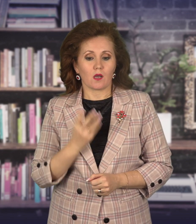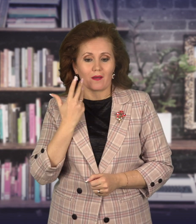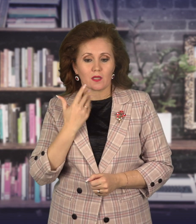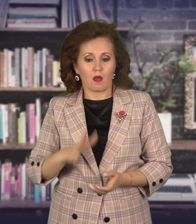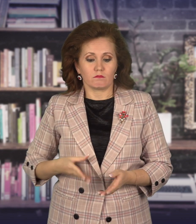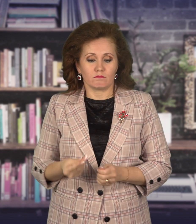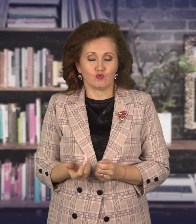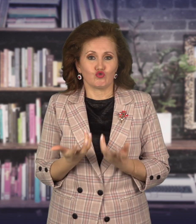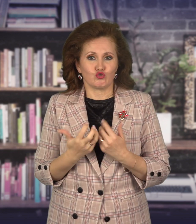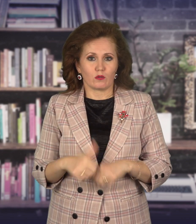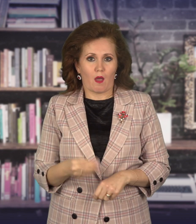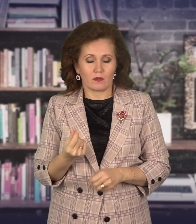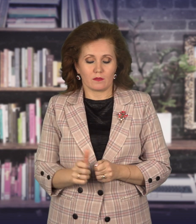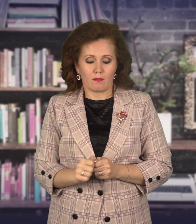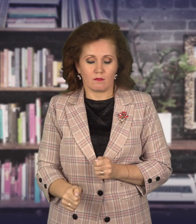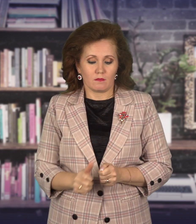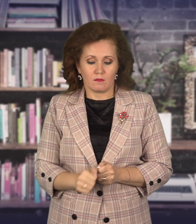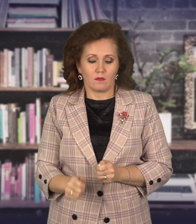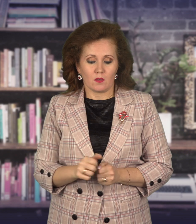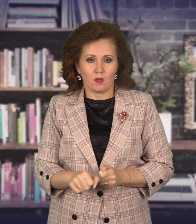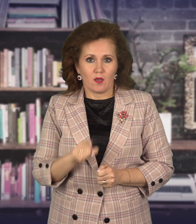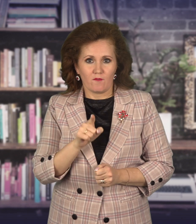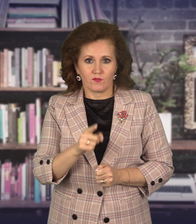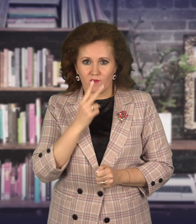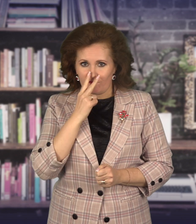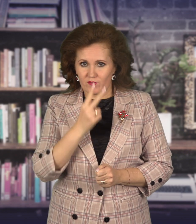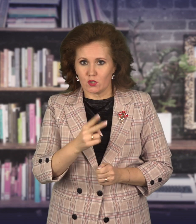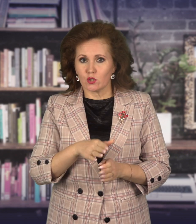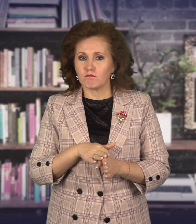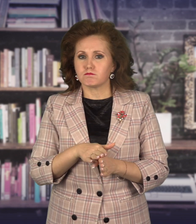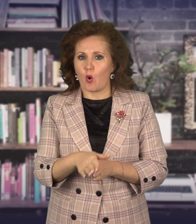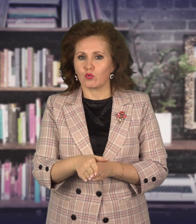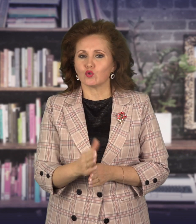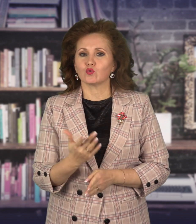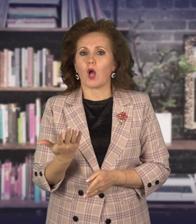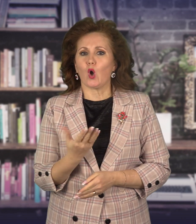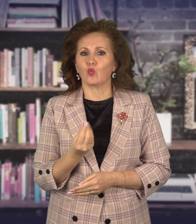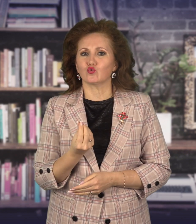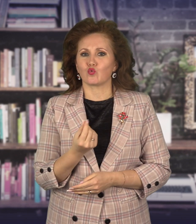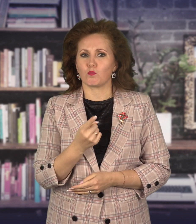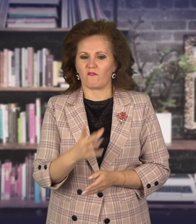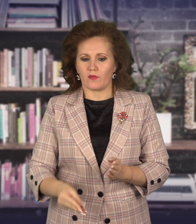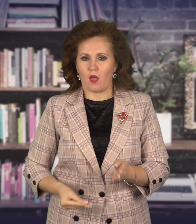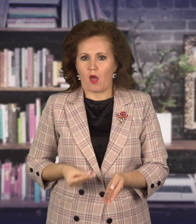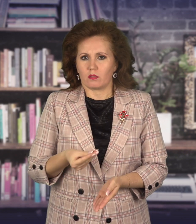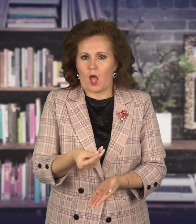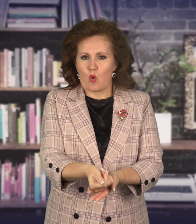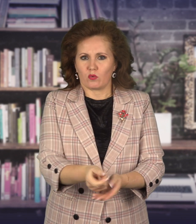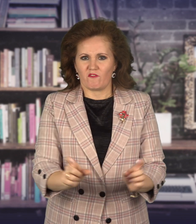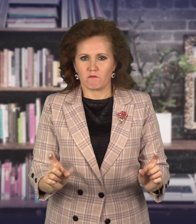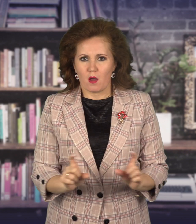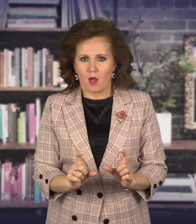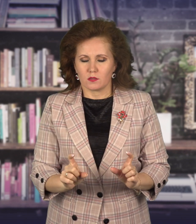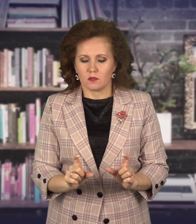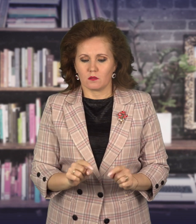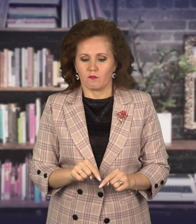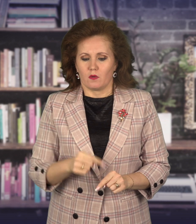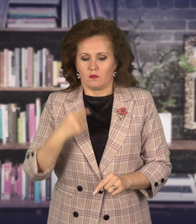Когда вы отсчитываете сумму в кассе - вы видите какую сумму отдаете в магазин.